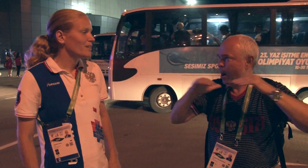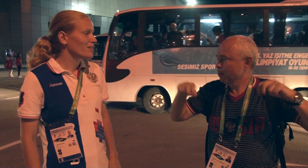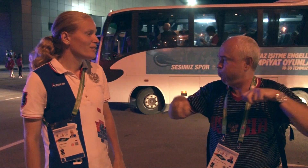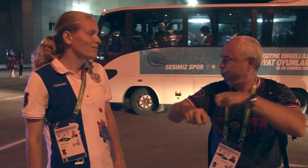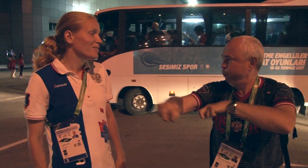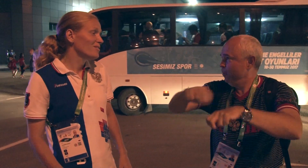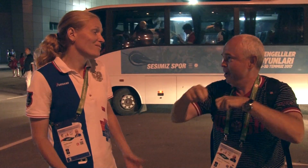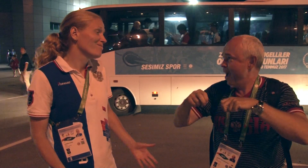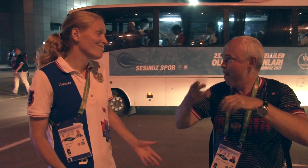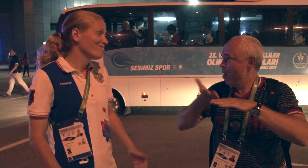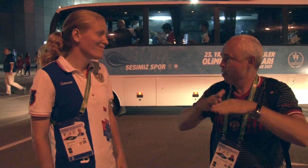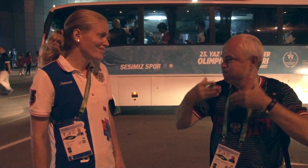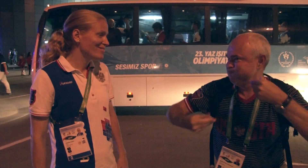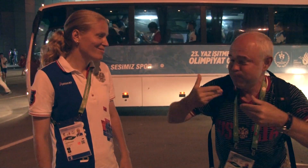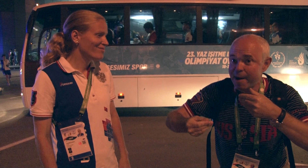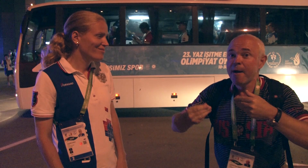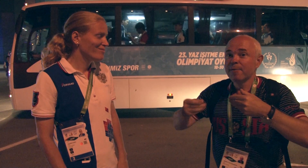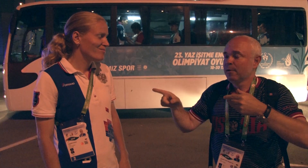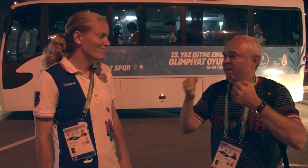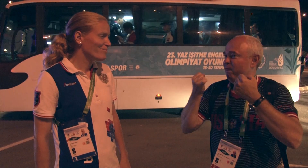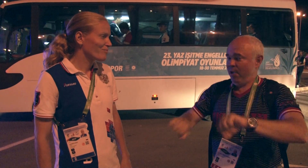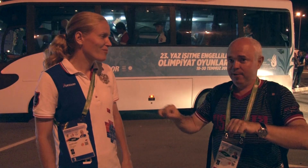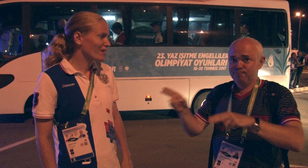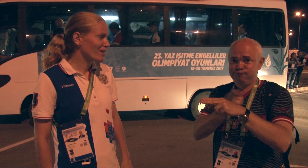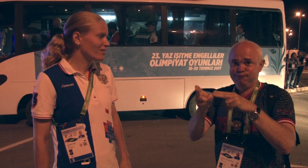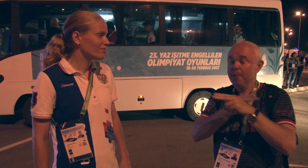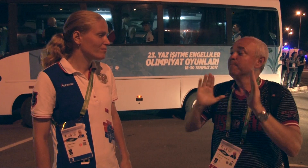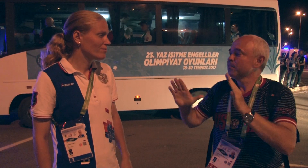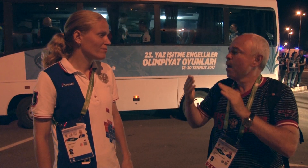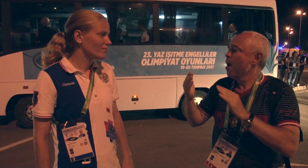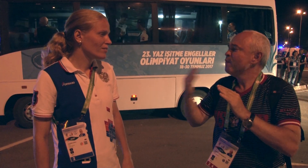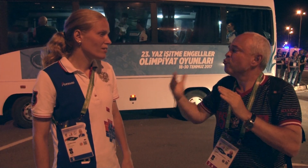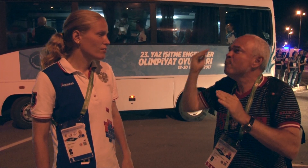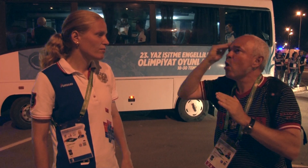А наши на их фоне были маленькими и юркими. Польские футболистки давили мощью. Хорошо, что у нас была Светлана, цементировавшая оборону…